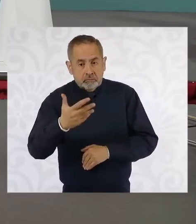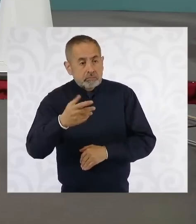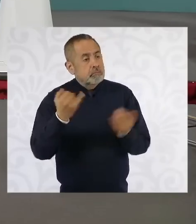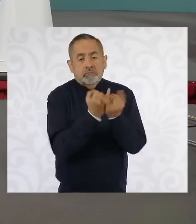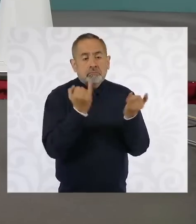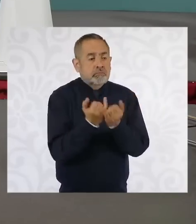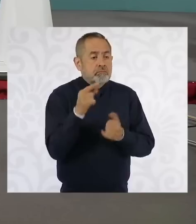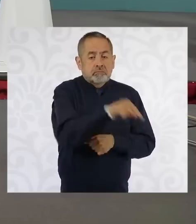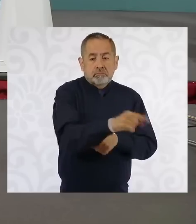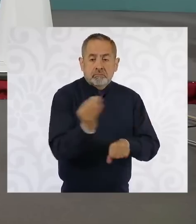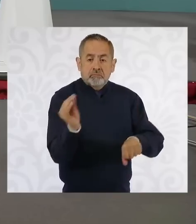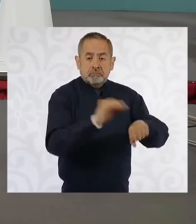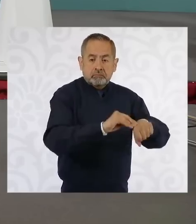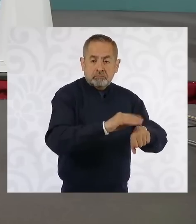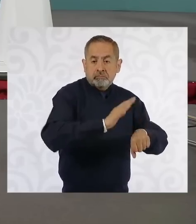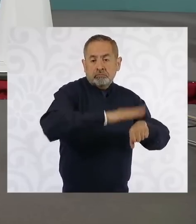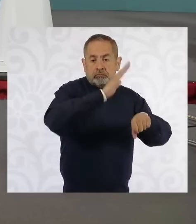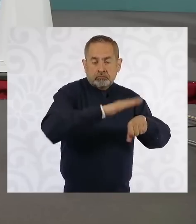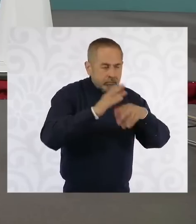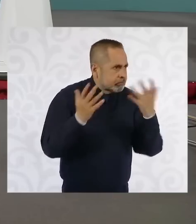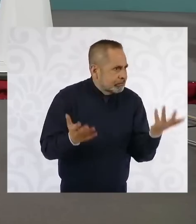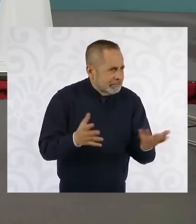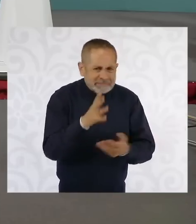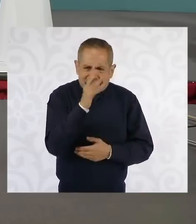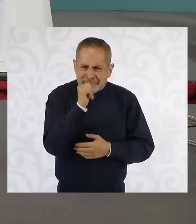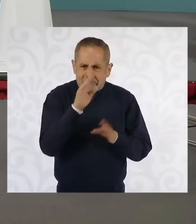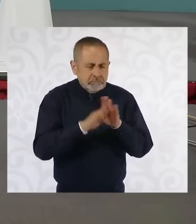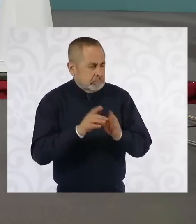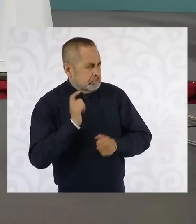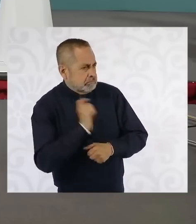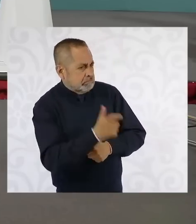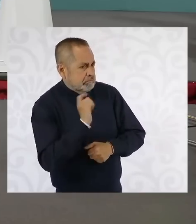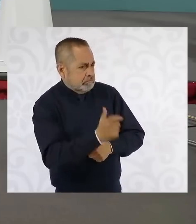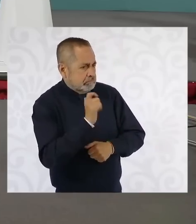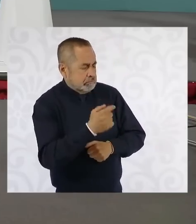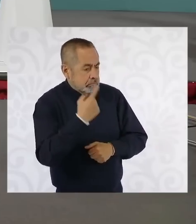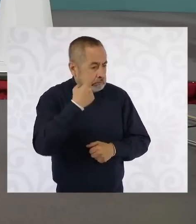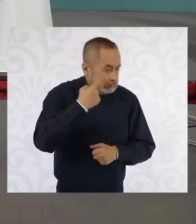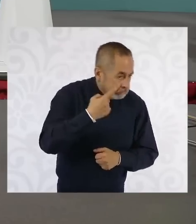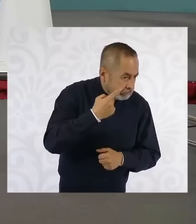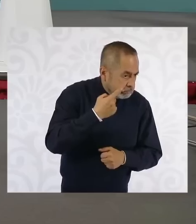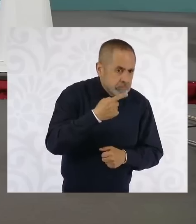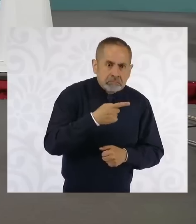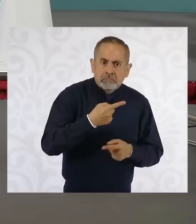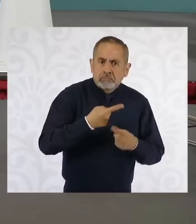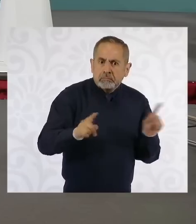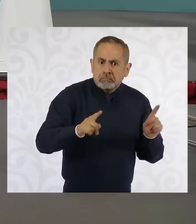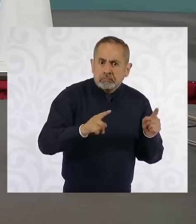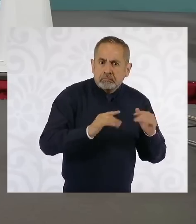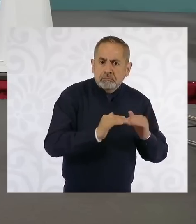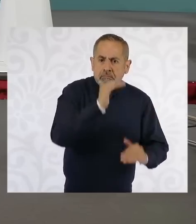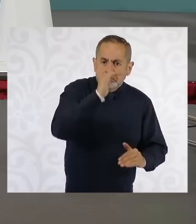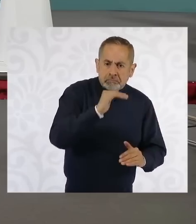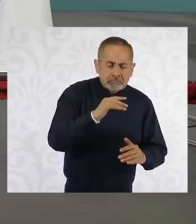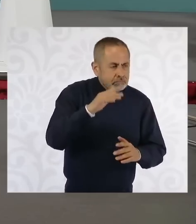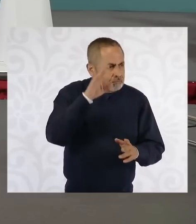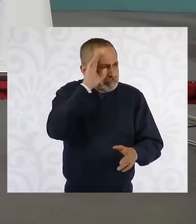cada año subían y al finalizar el plazo del crédito podían subir hasta en cinco o en seis